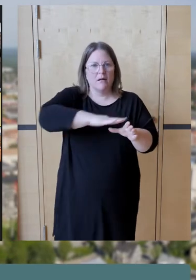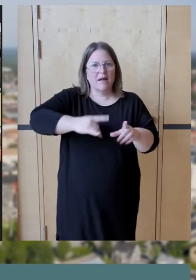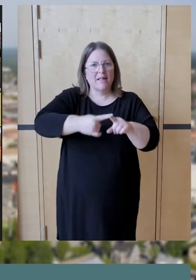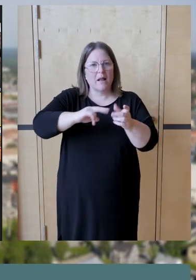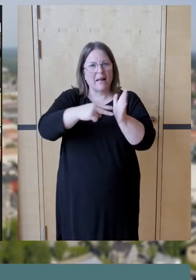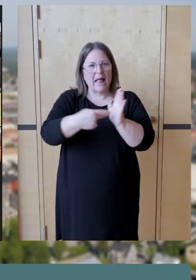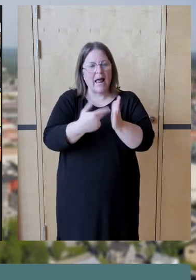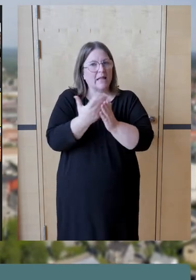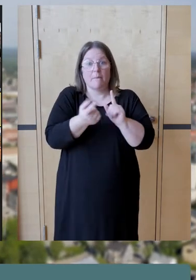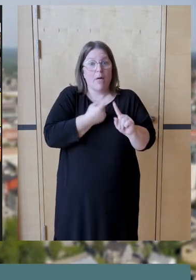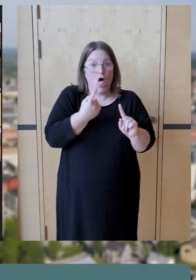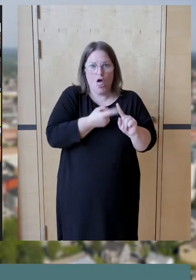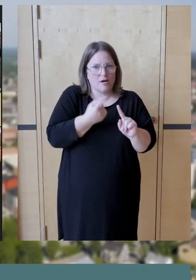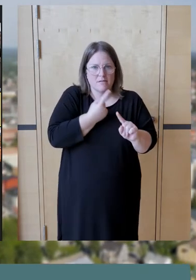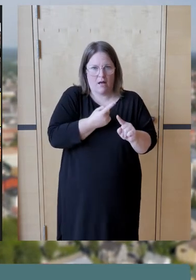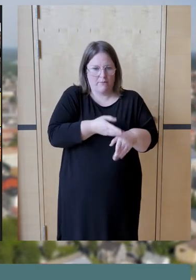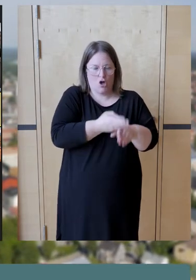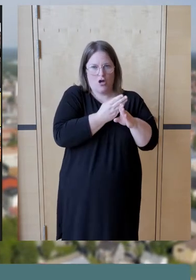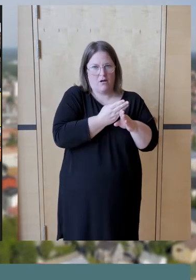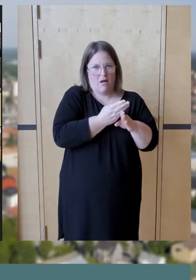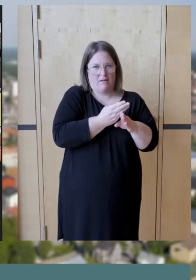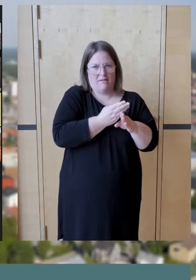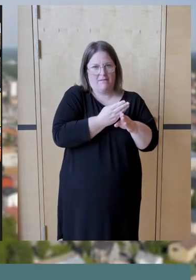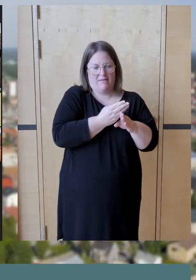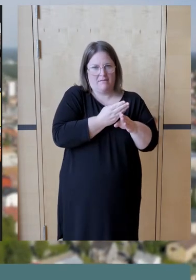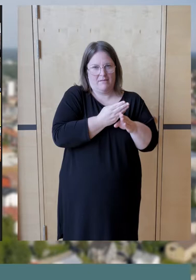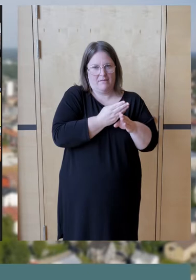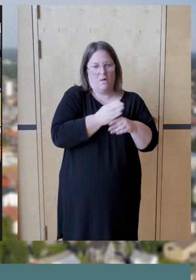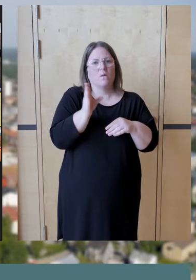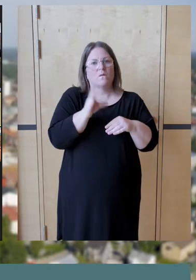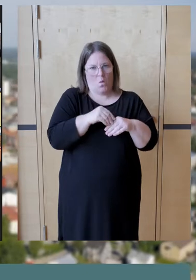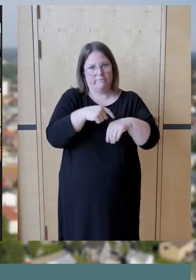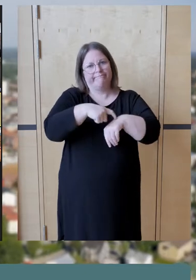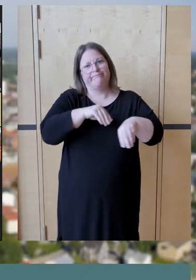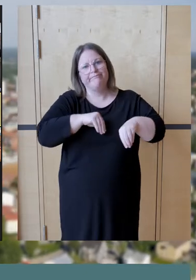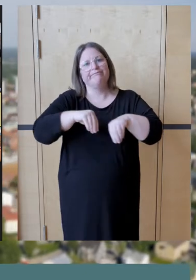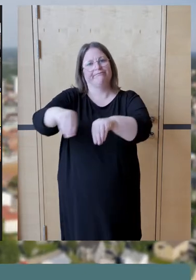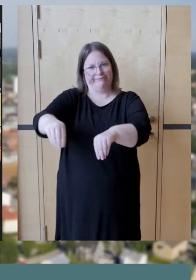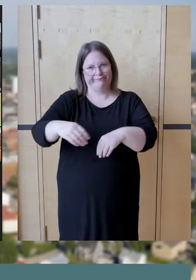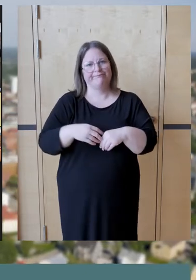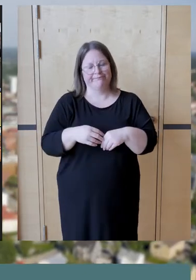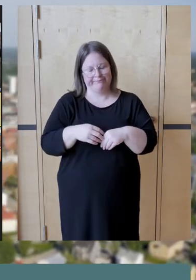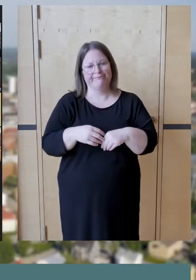Första platserna Har jag alltså Skulle jag ta lite mer tid innan vi hade hunnit påbörja de första platserna för att detaljplanering